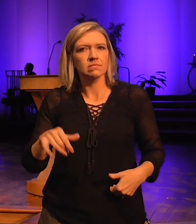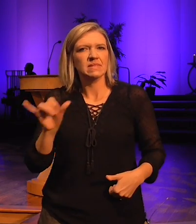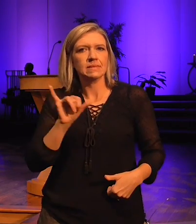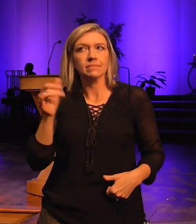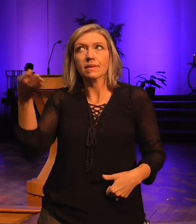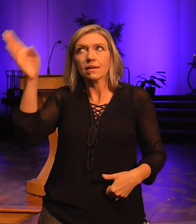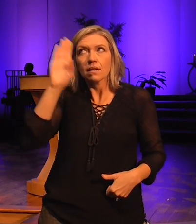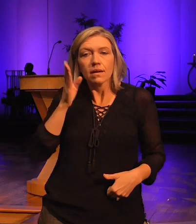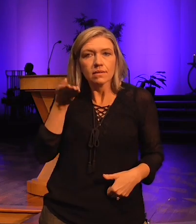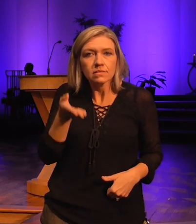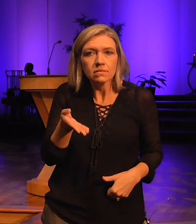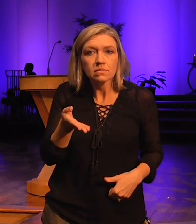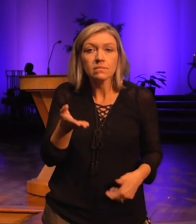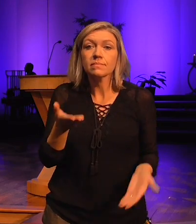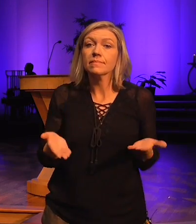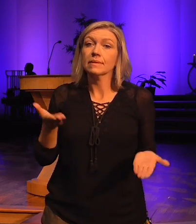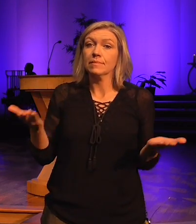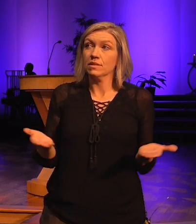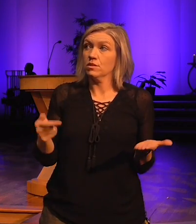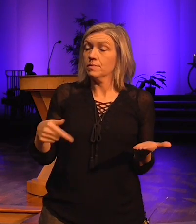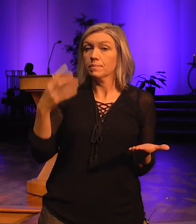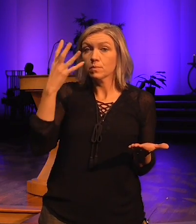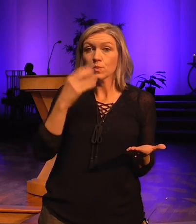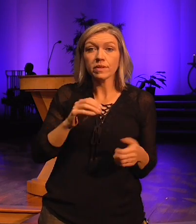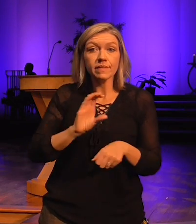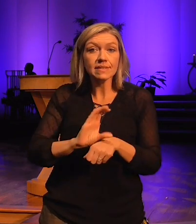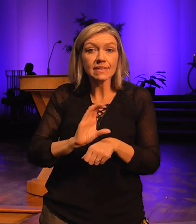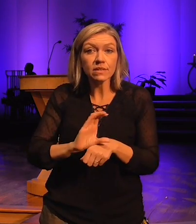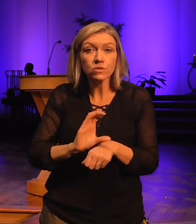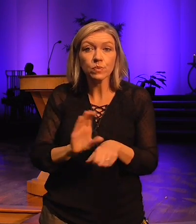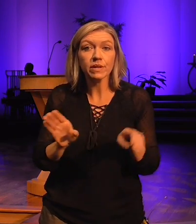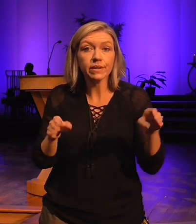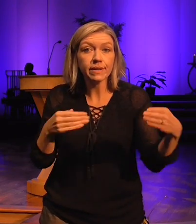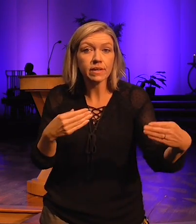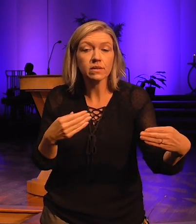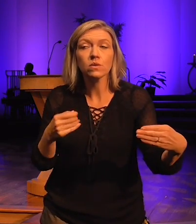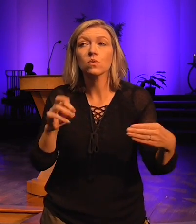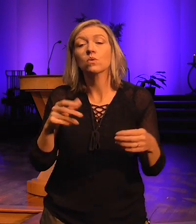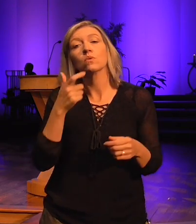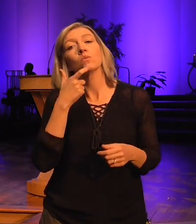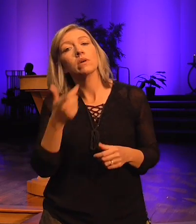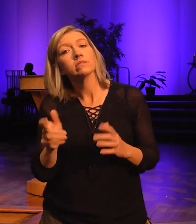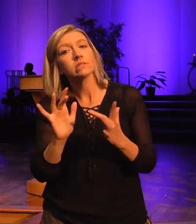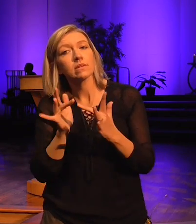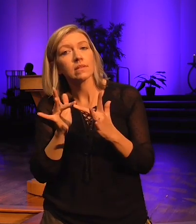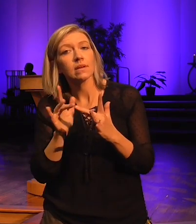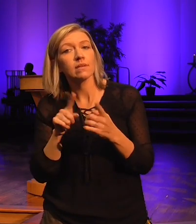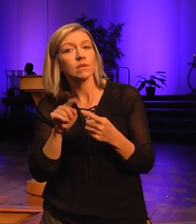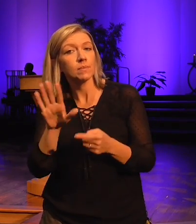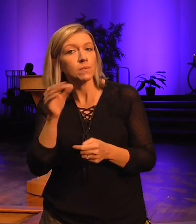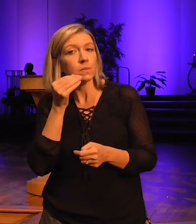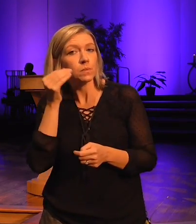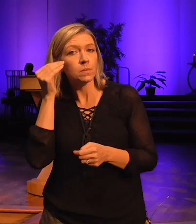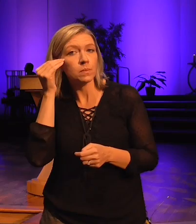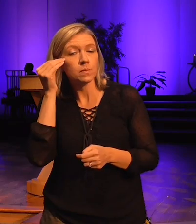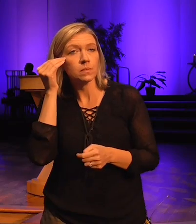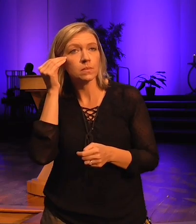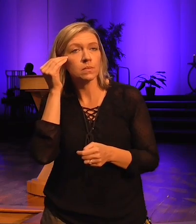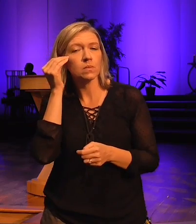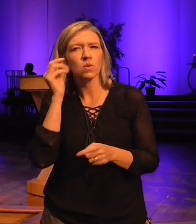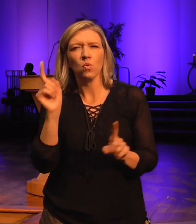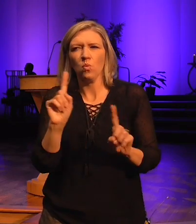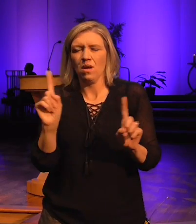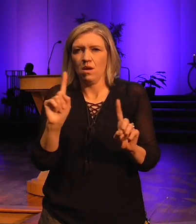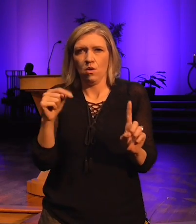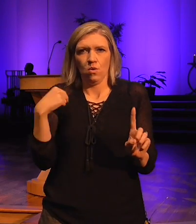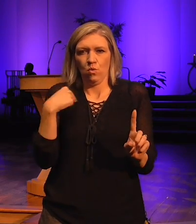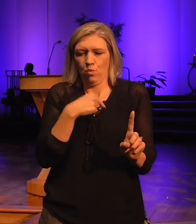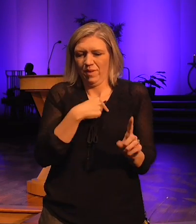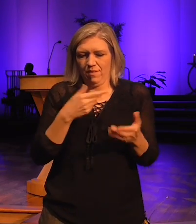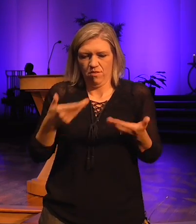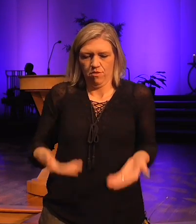aquí en este hermoso Santuario, ya sea que estemos mirando desde casa en línea, dondequiera que estemos, Dios